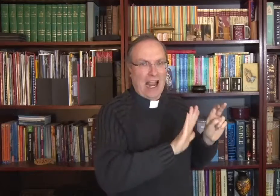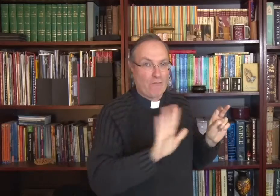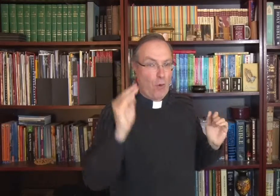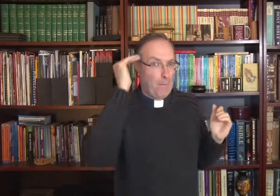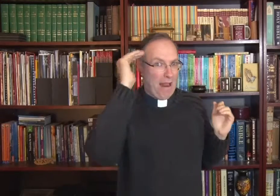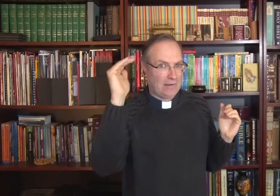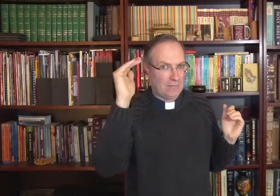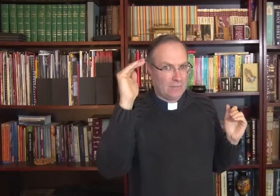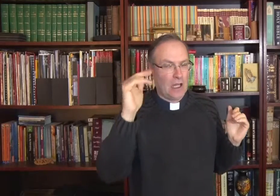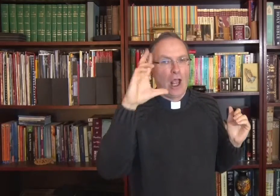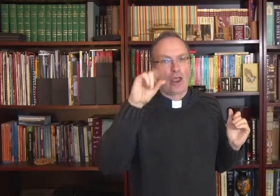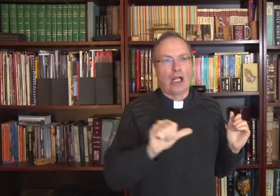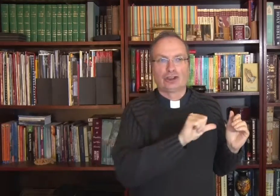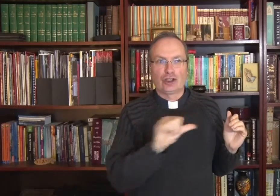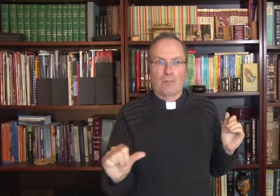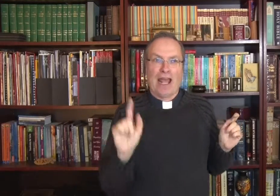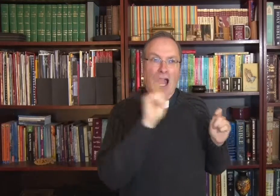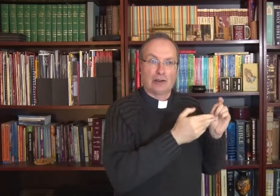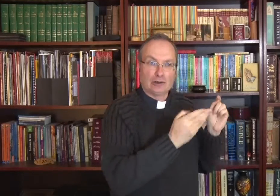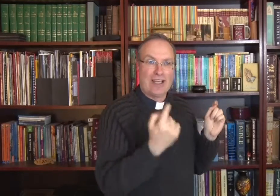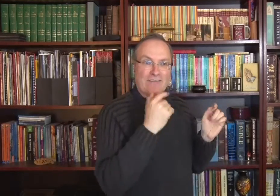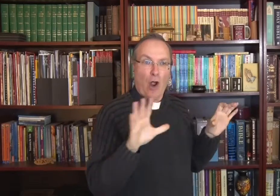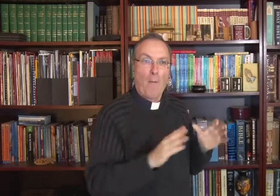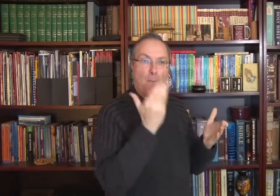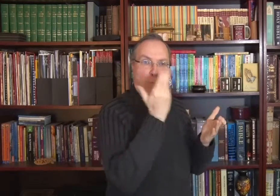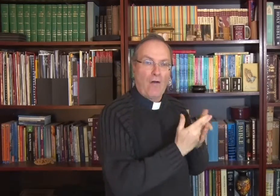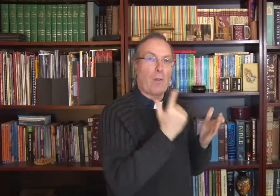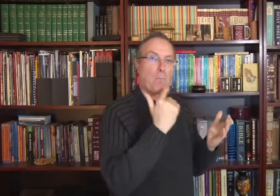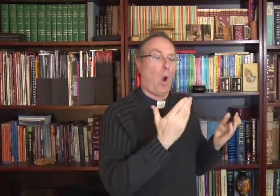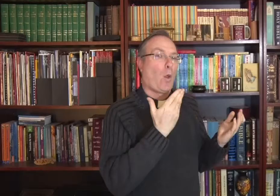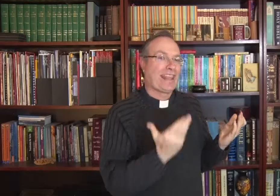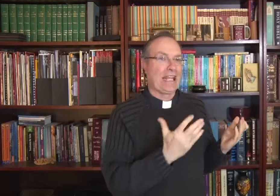à vos maîtres, non seulement à ceux qui font preuve de bonté